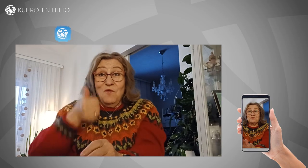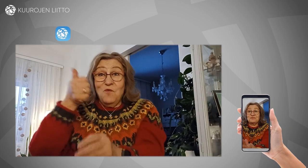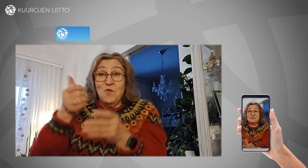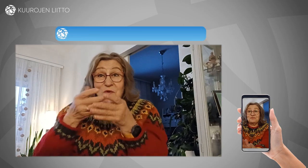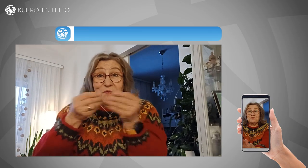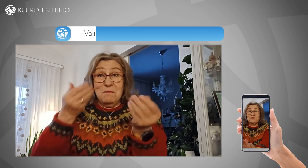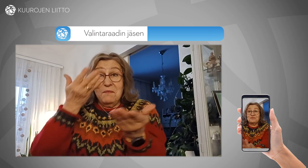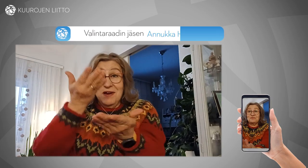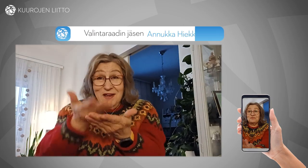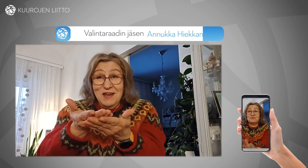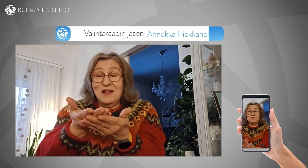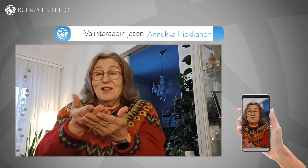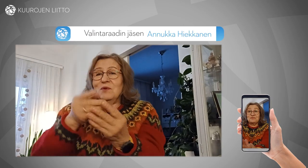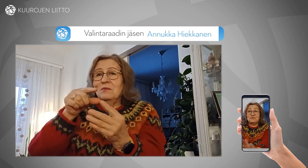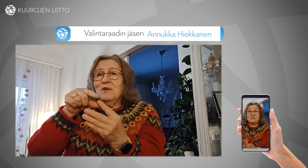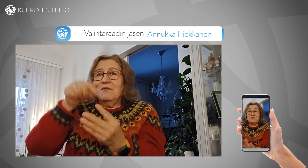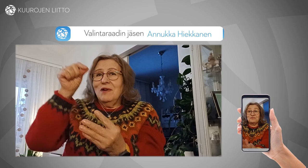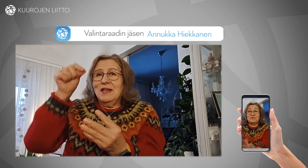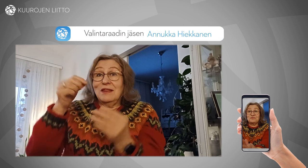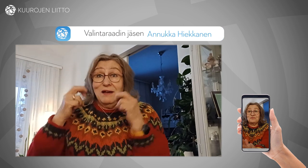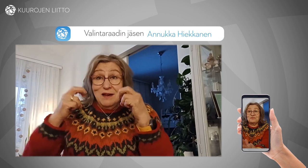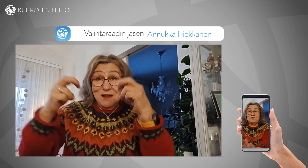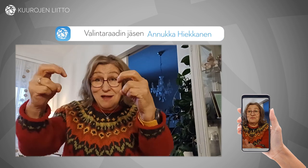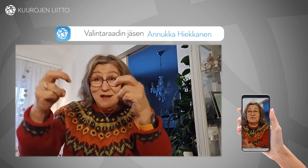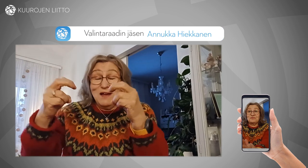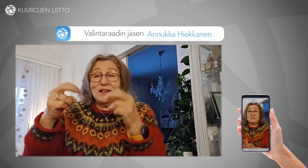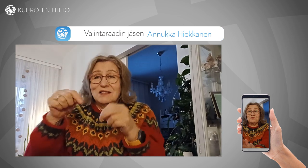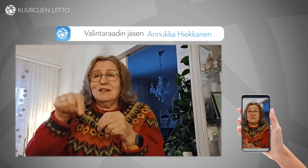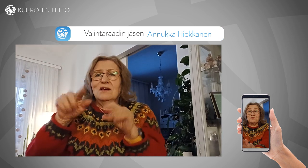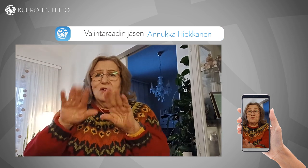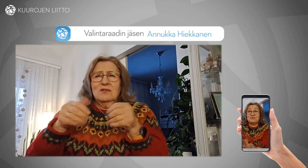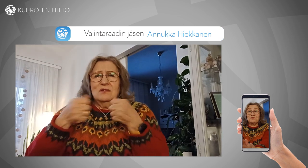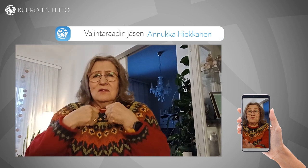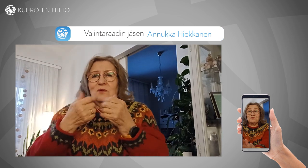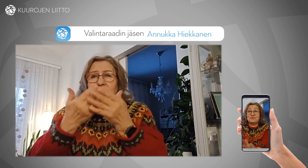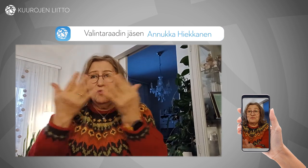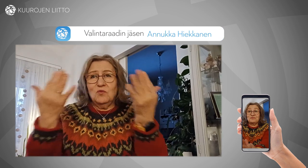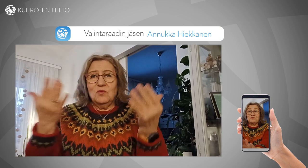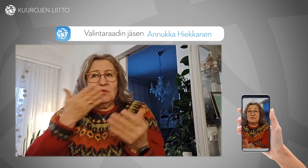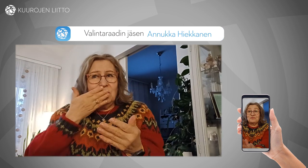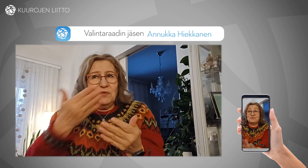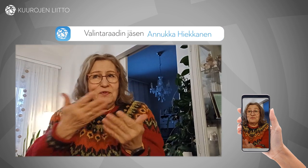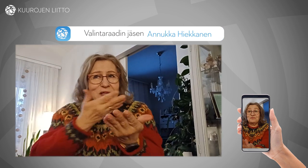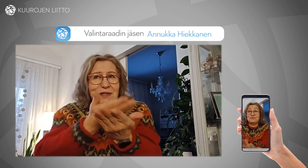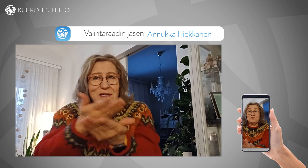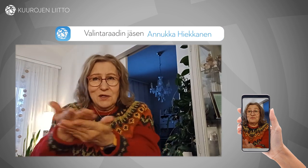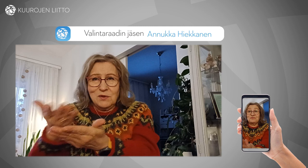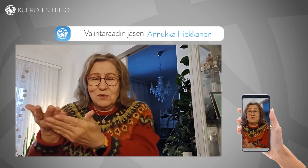Vuoden vapaaehtoinen -valintaraati sai useita hyviä ehdotuksia.